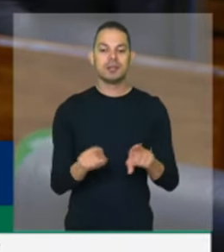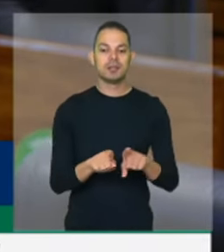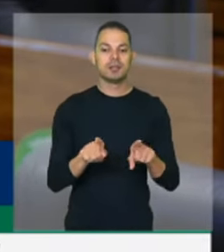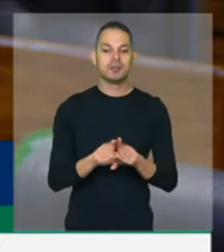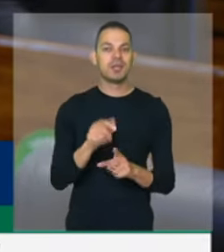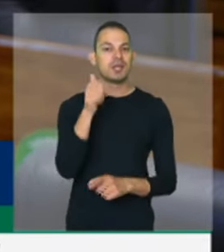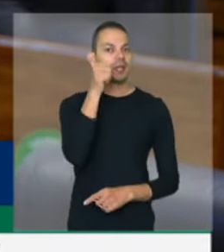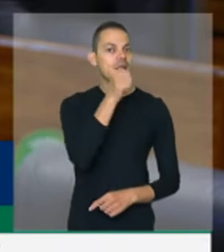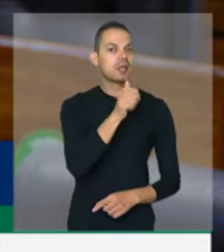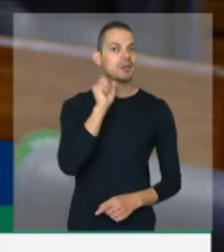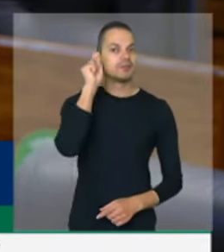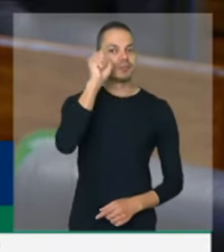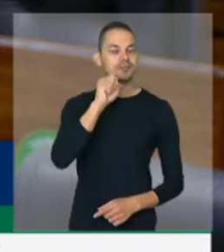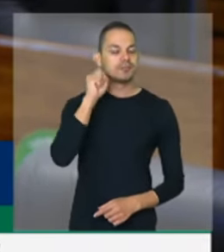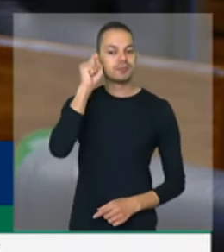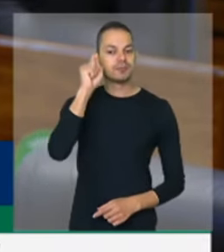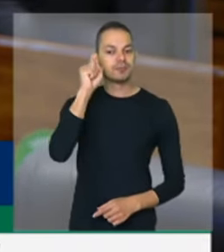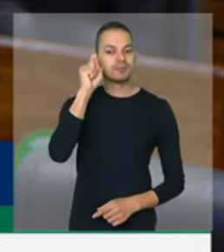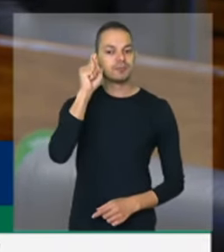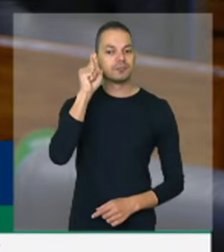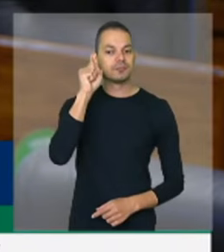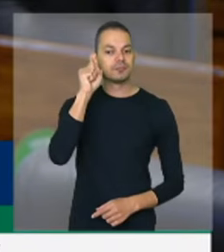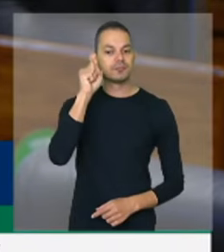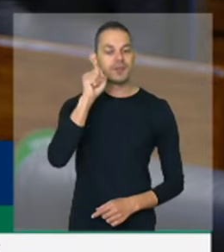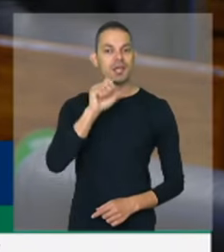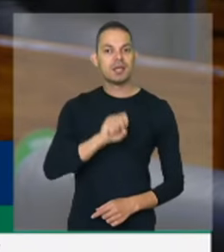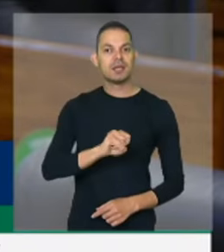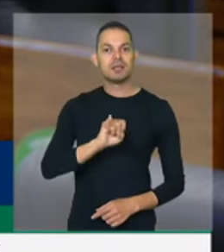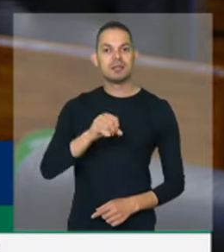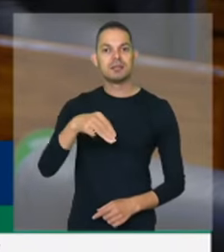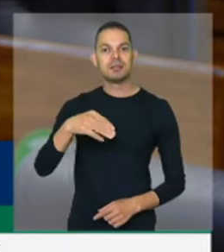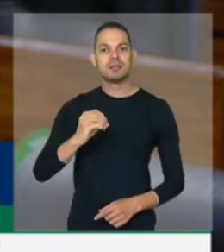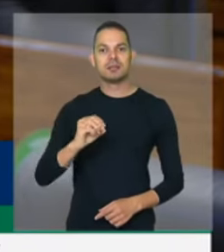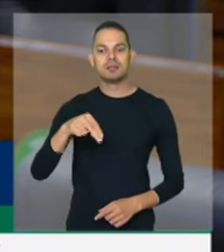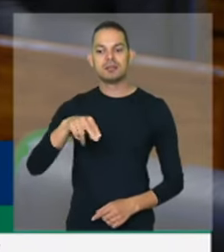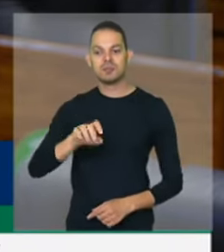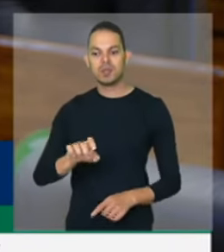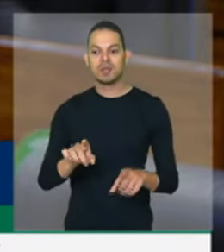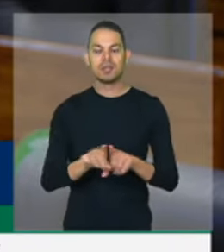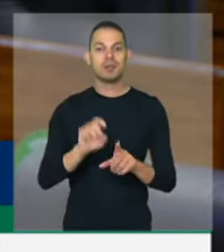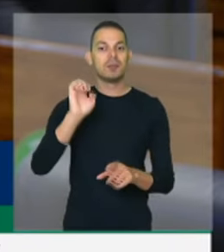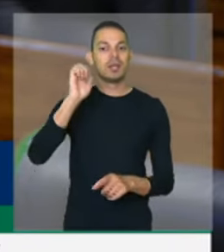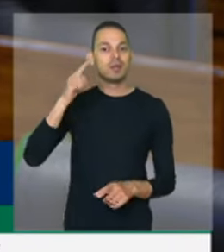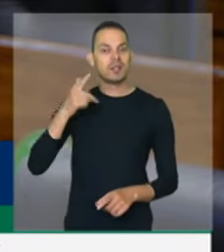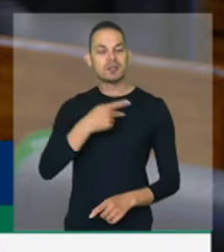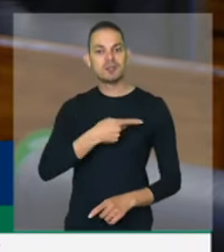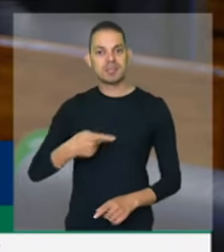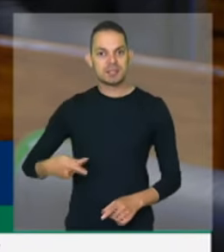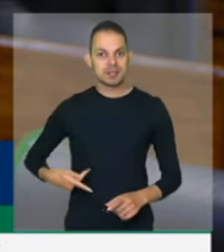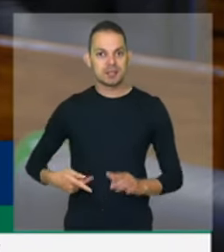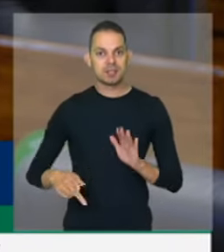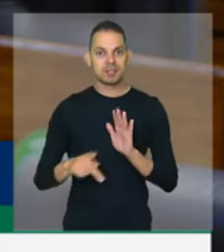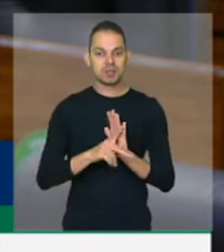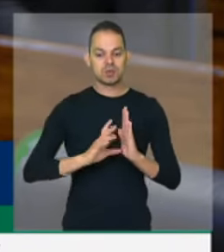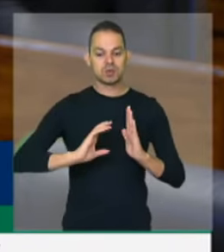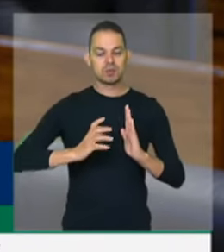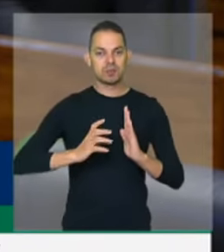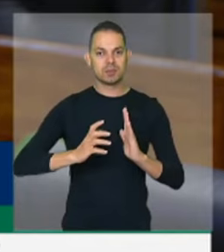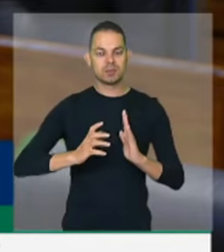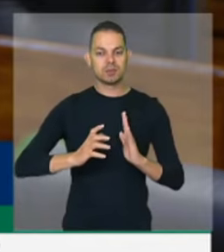TAMBÉM DA SENADORA SIMONE TEBET. DOS EX-PRESIDENTES DO RECLAMANTE: EX-PRESIDENTE PRINCIPALMENTE DO PARTI, O MDB QUE JÁ TEVE 4 PRESIDENTES DA